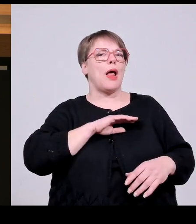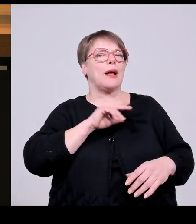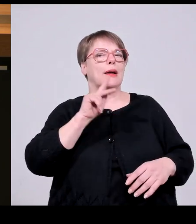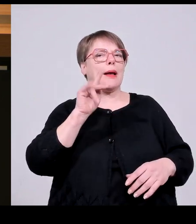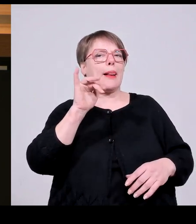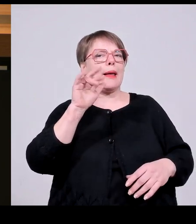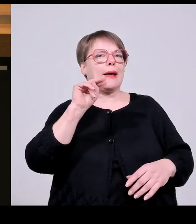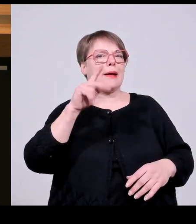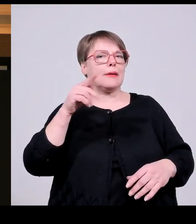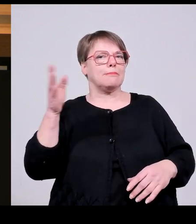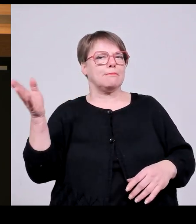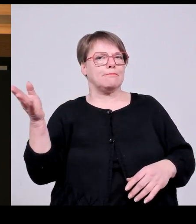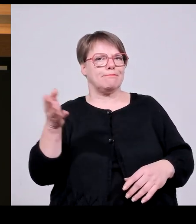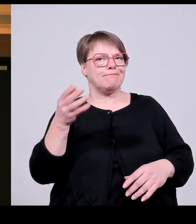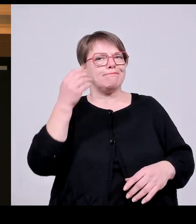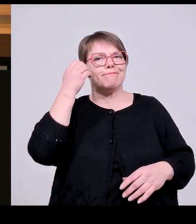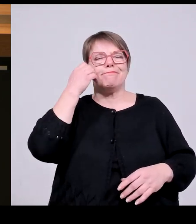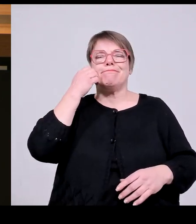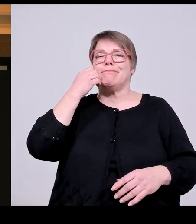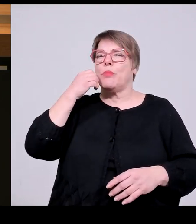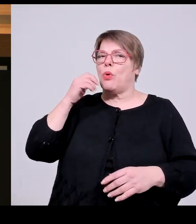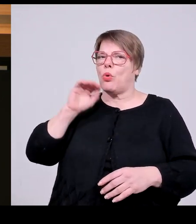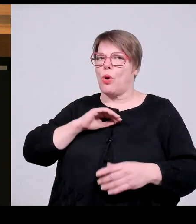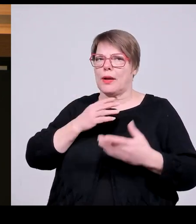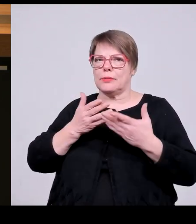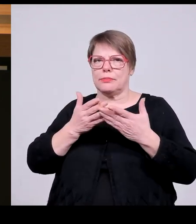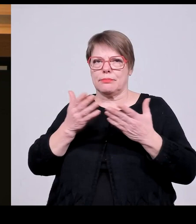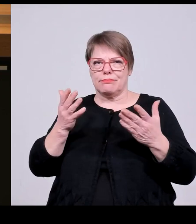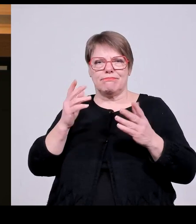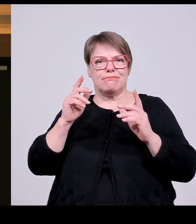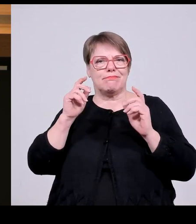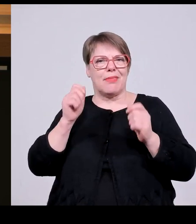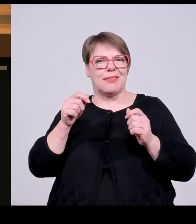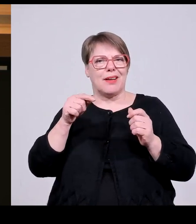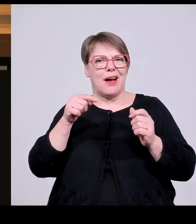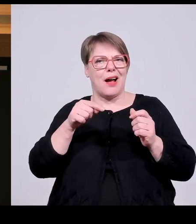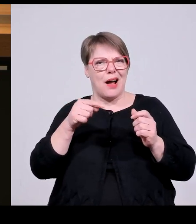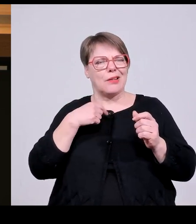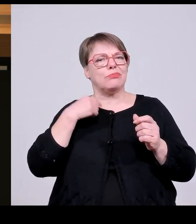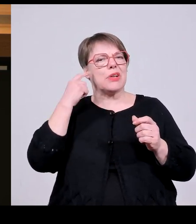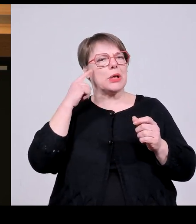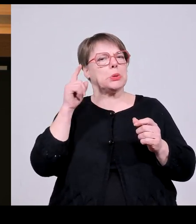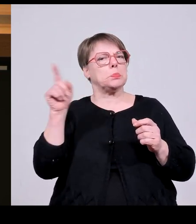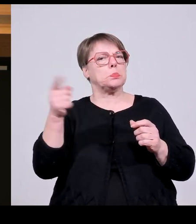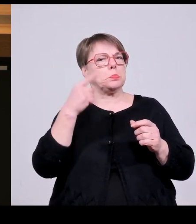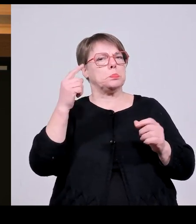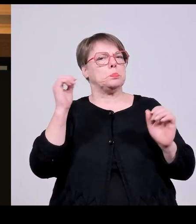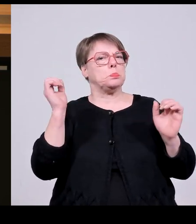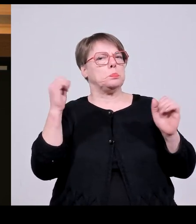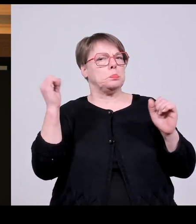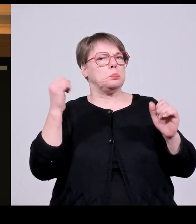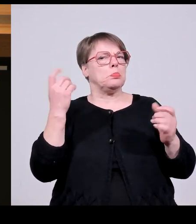Unsere Kulturverwaltung ist da auch schon Vorleistung gegangen. Hallo, vielleicht mal zuhören, bitte!